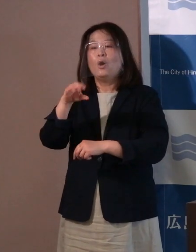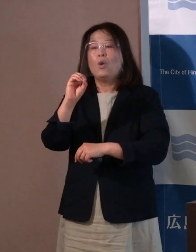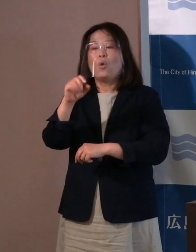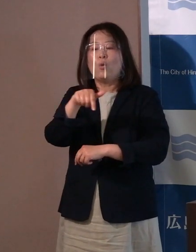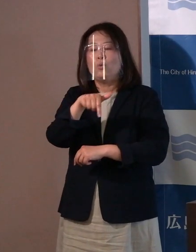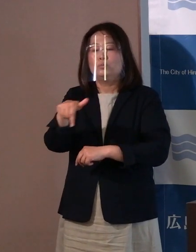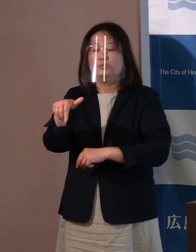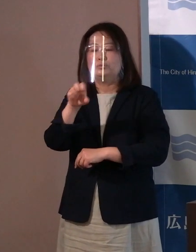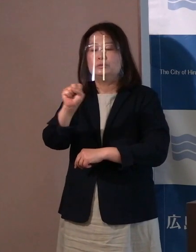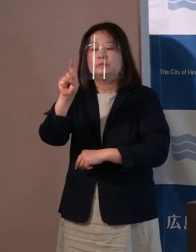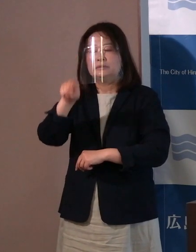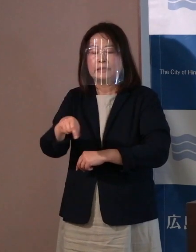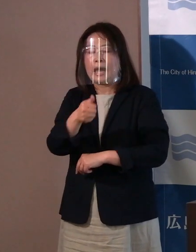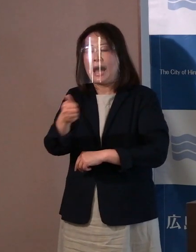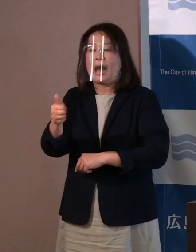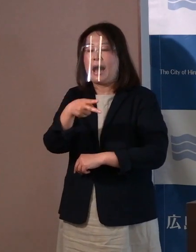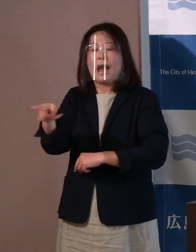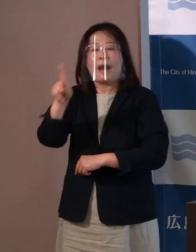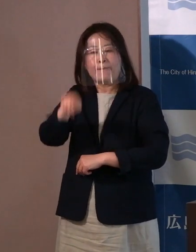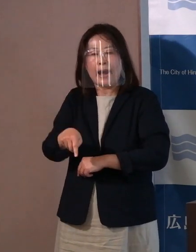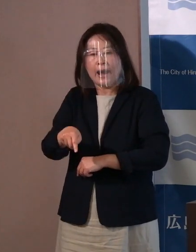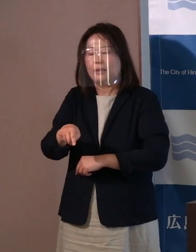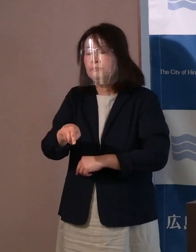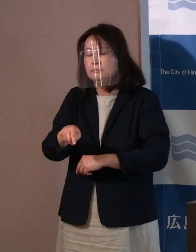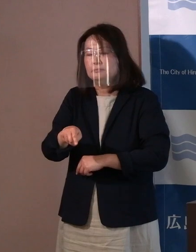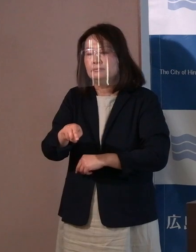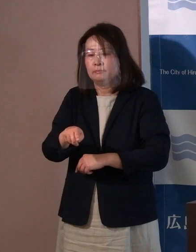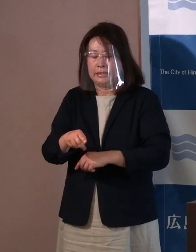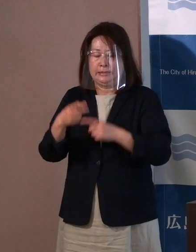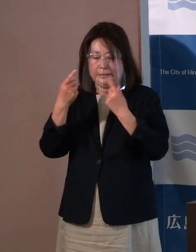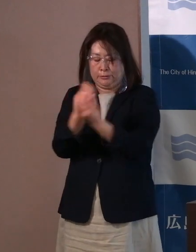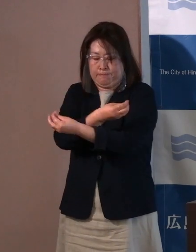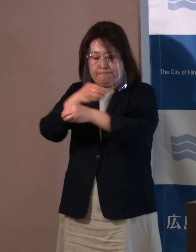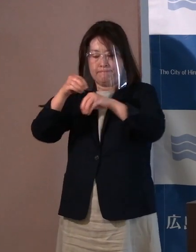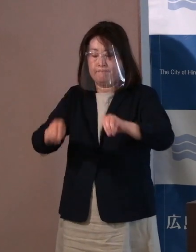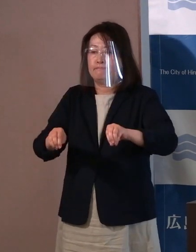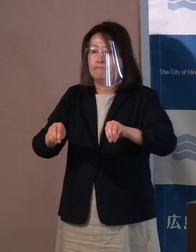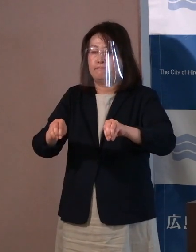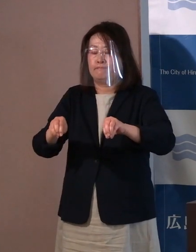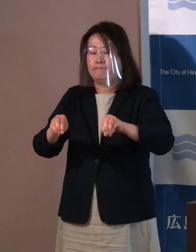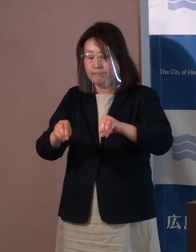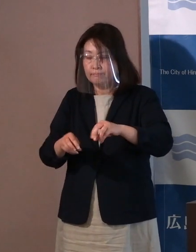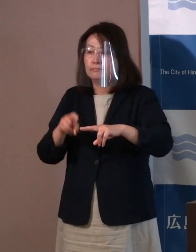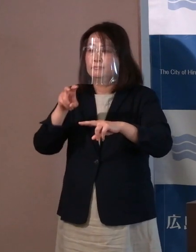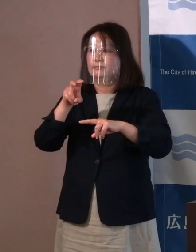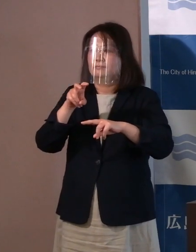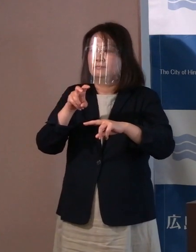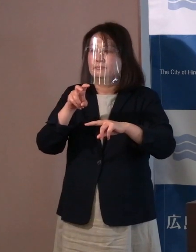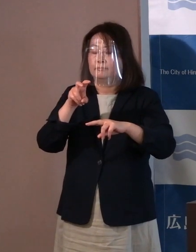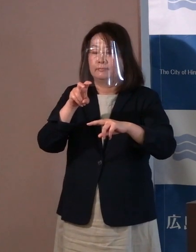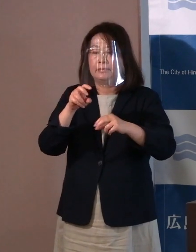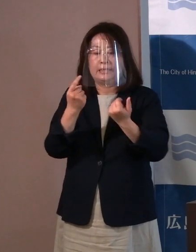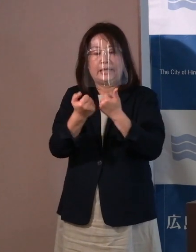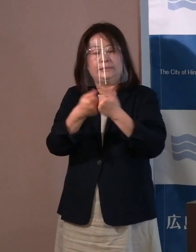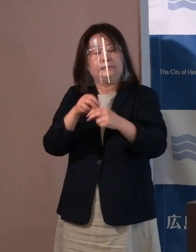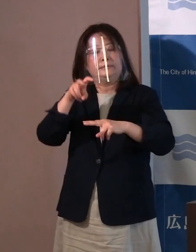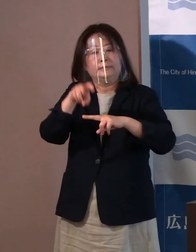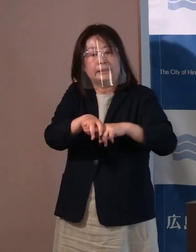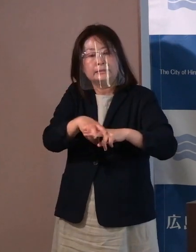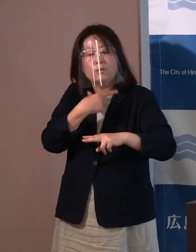きちんと締約国となって､ その上で締約国として会議に出席を求めると､